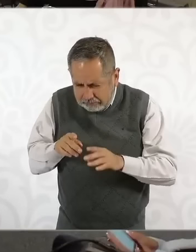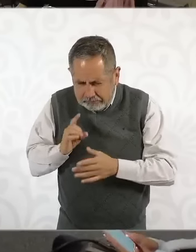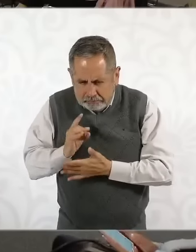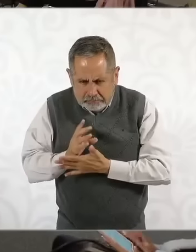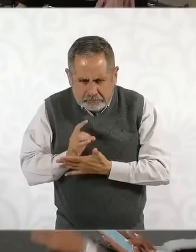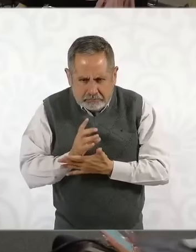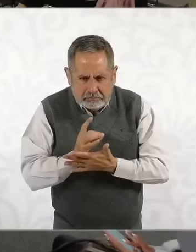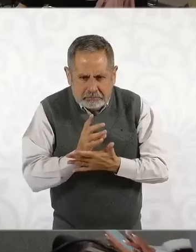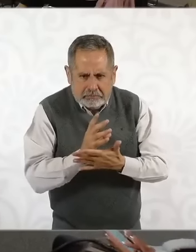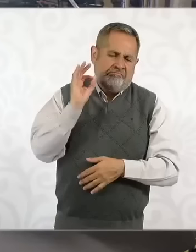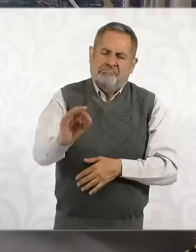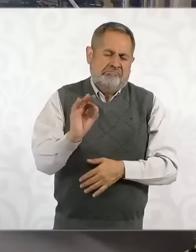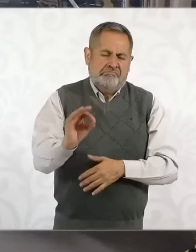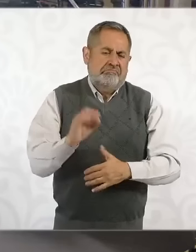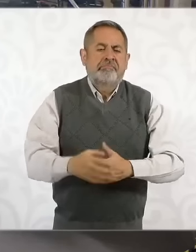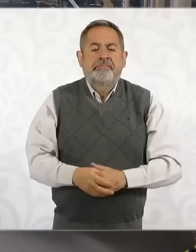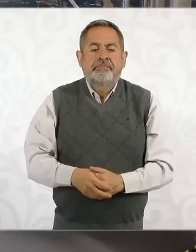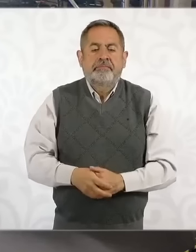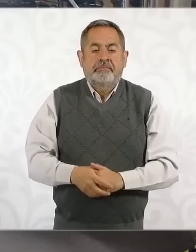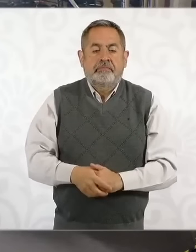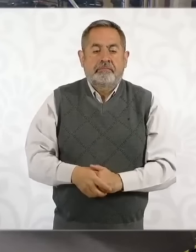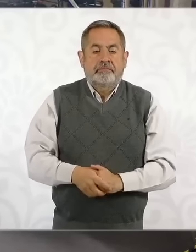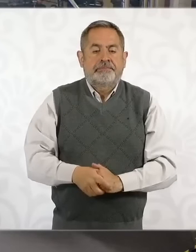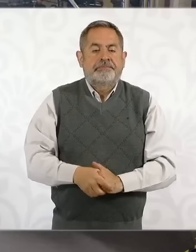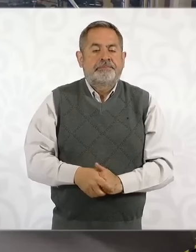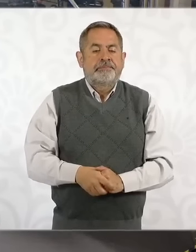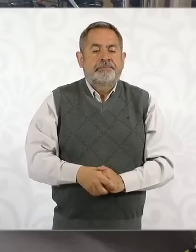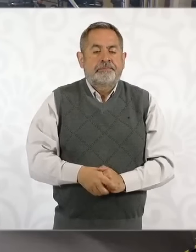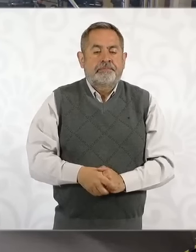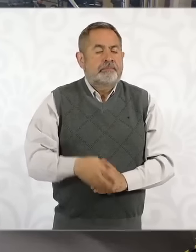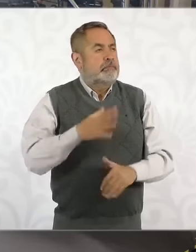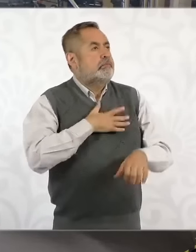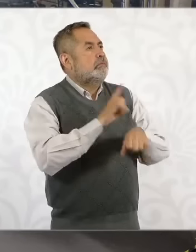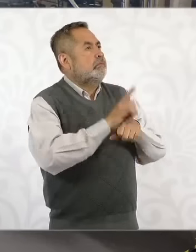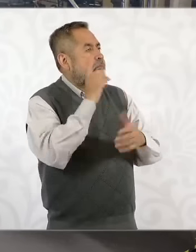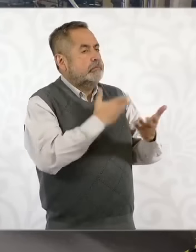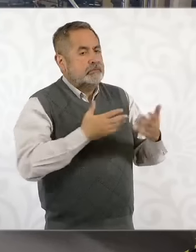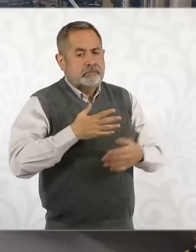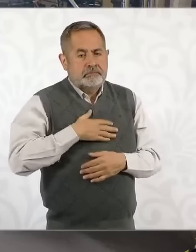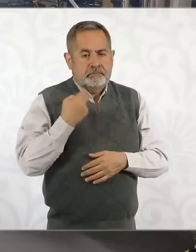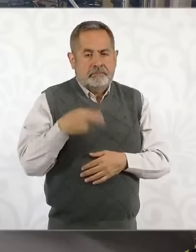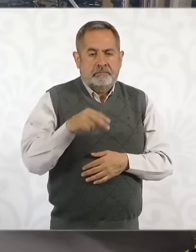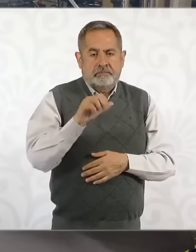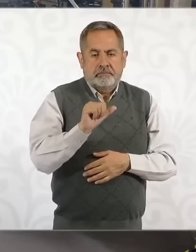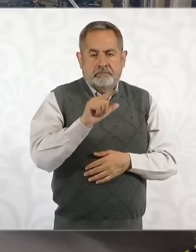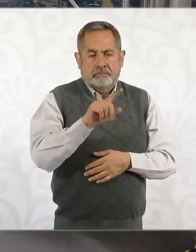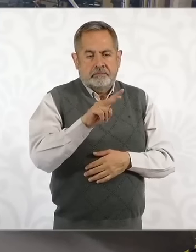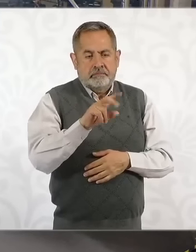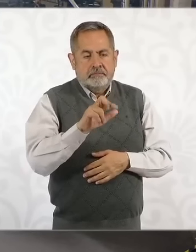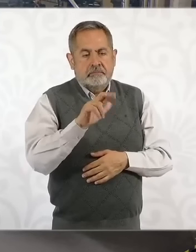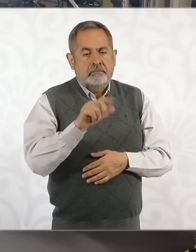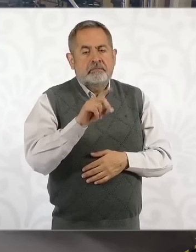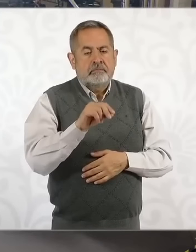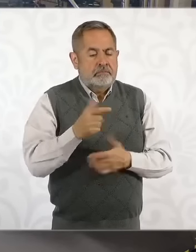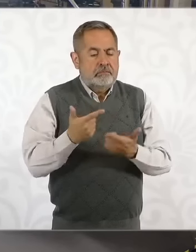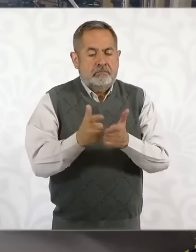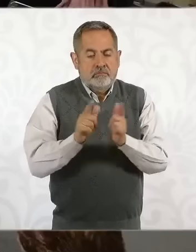secretaria. Eh, buenos días, presidenta. Jennifer Bara de Seguridad informa de Grupos en Línea. Eh,